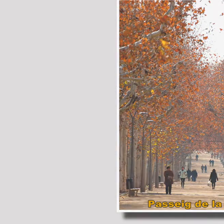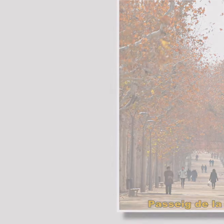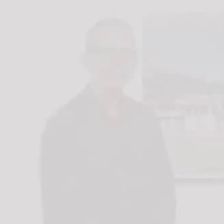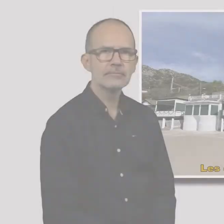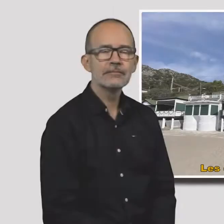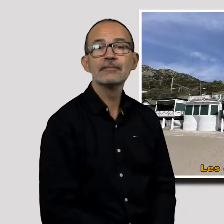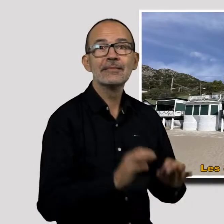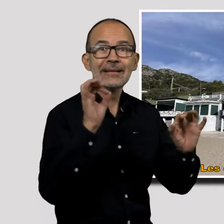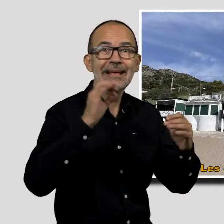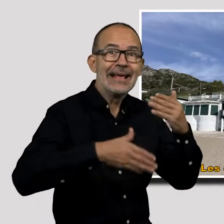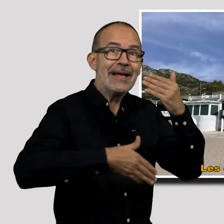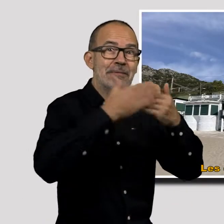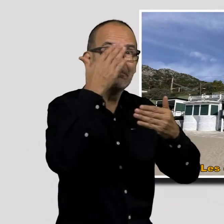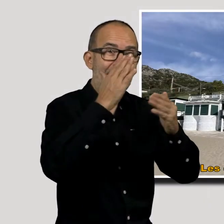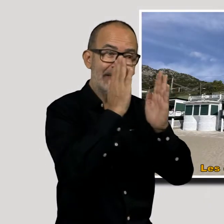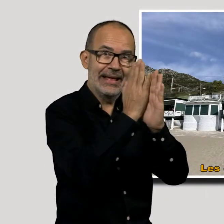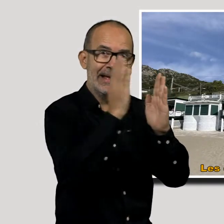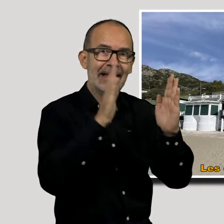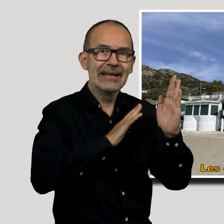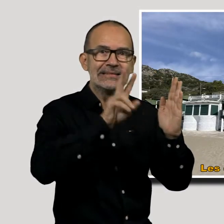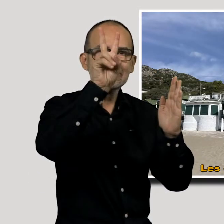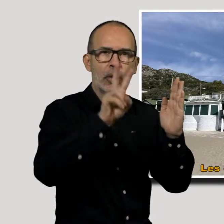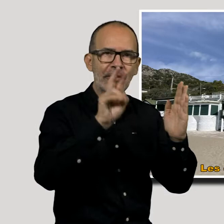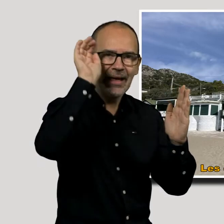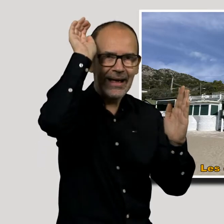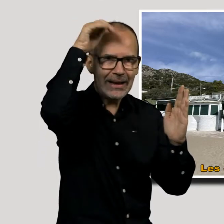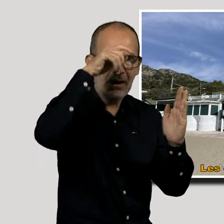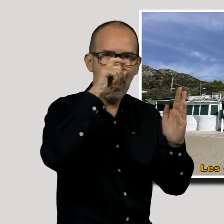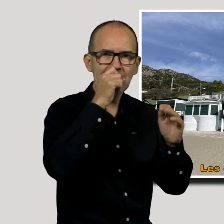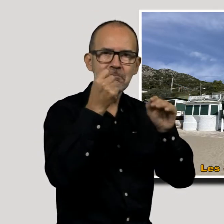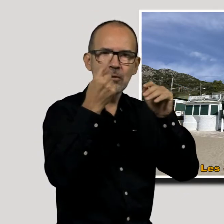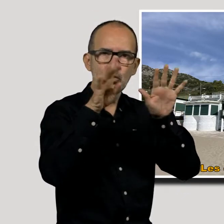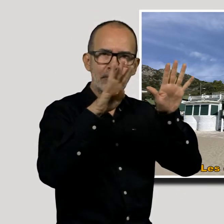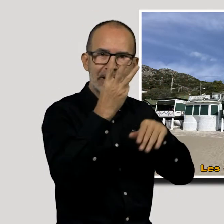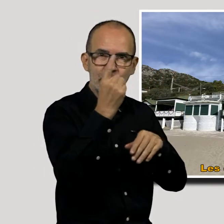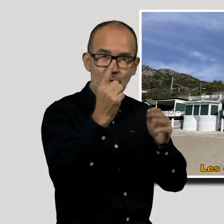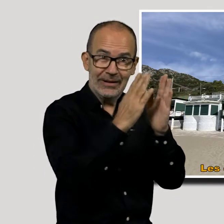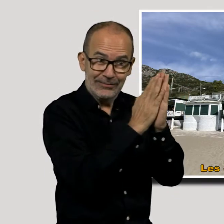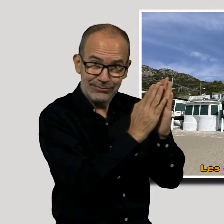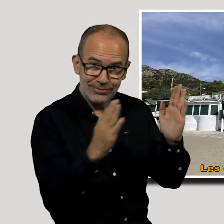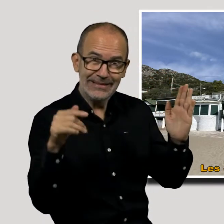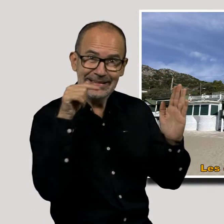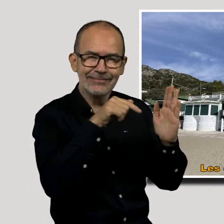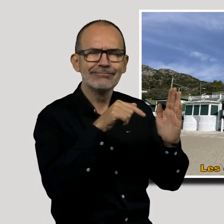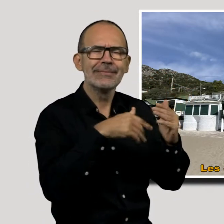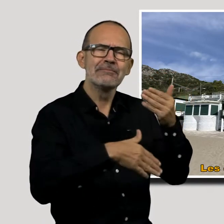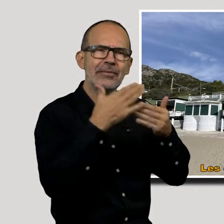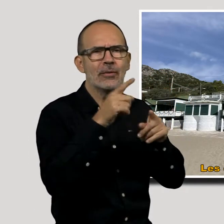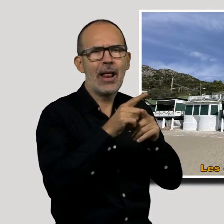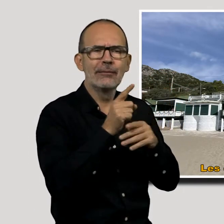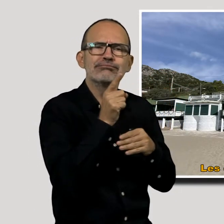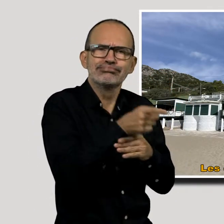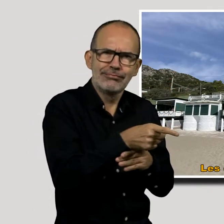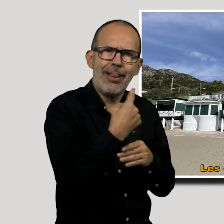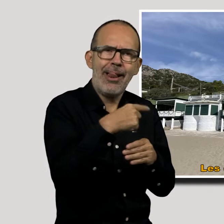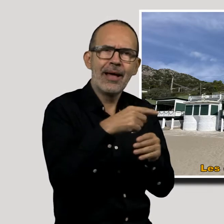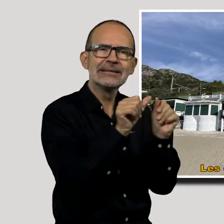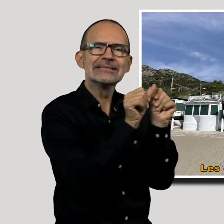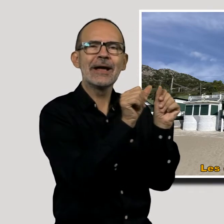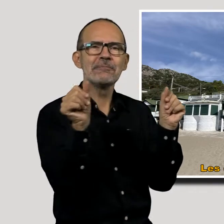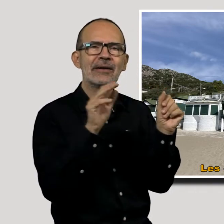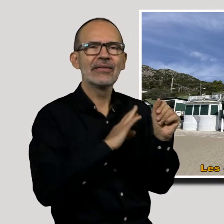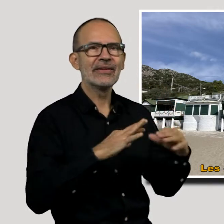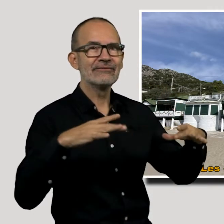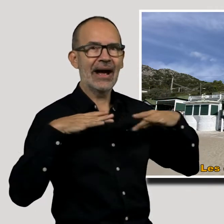A partir de la Segona República, el 1931, amb la institucionalització de la setmana de vacances pagades,